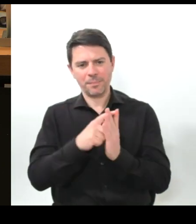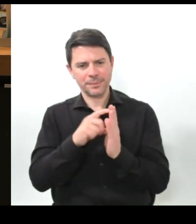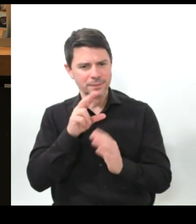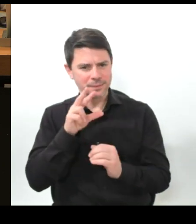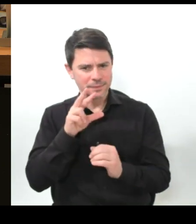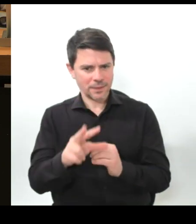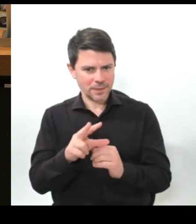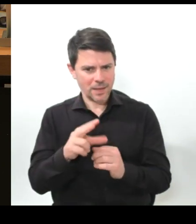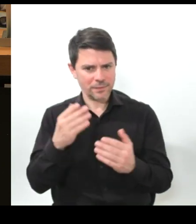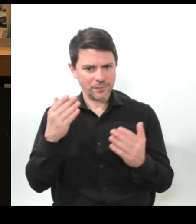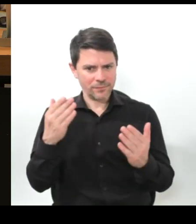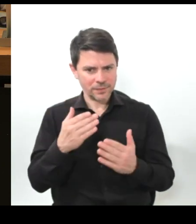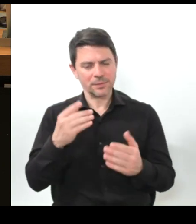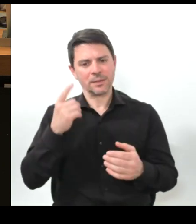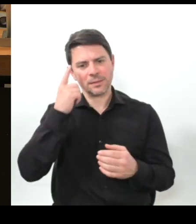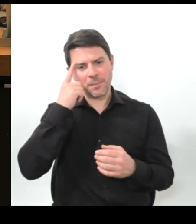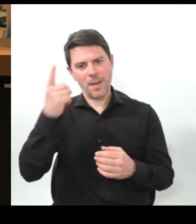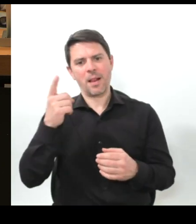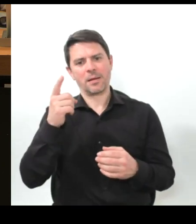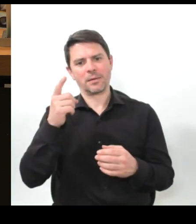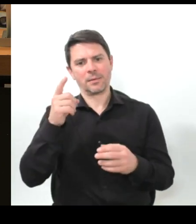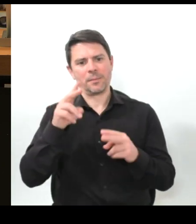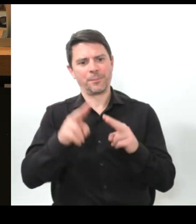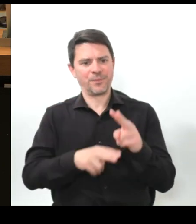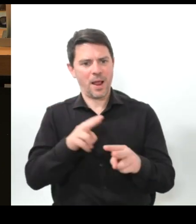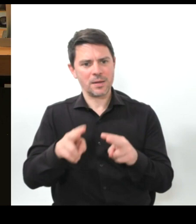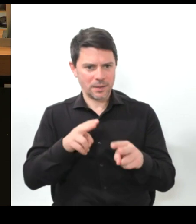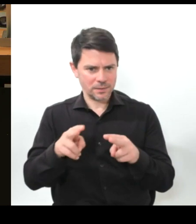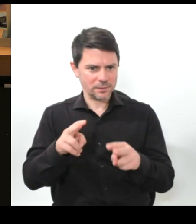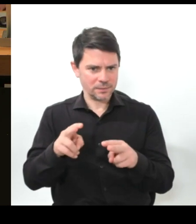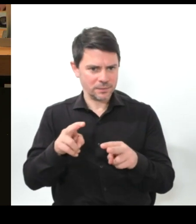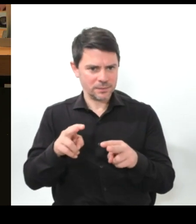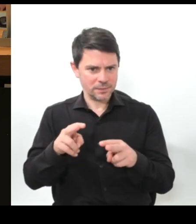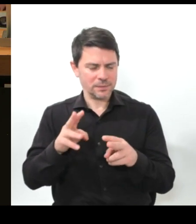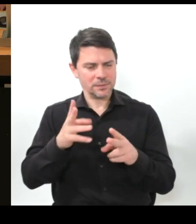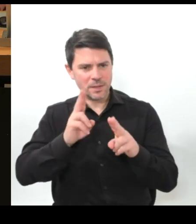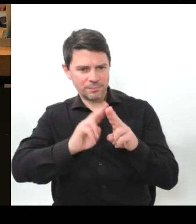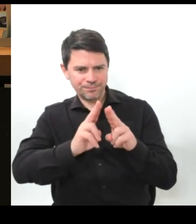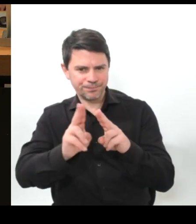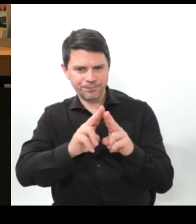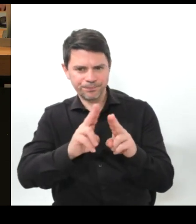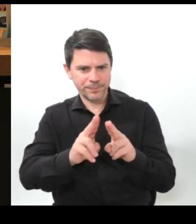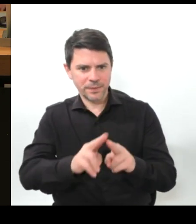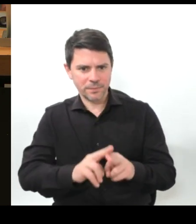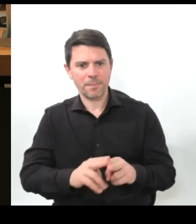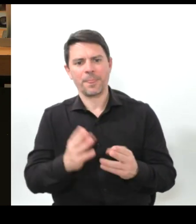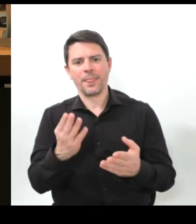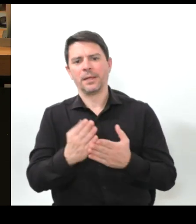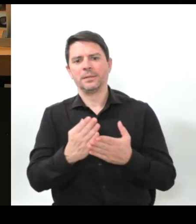gefertigte elektronische Bauelemente, die man auf oder an Gebäuden anbringt, anbringen muss, denn nur dann kann die Sonne drauf scheinen.